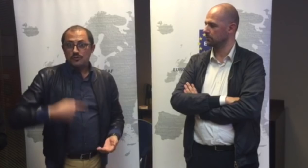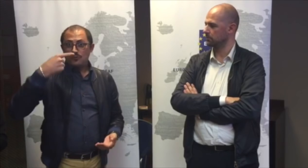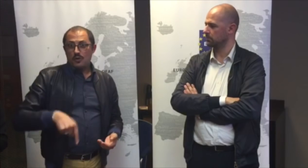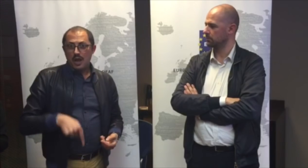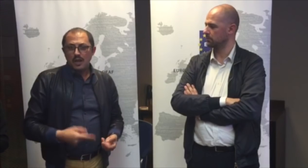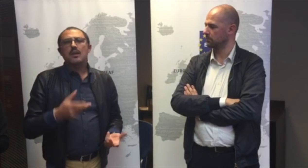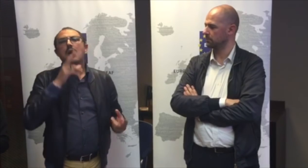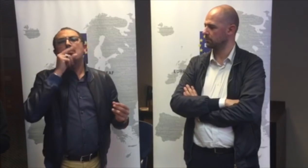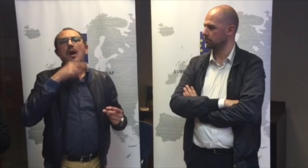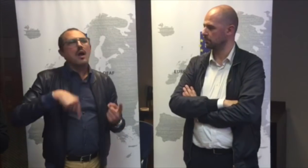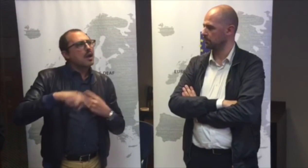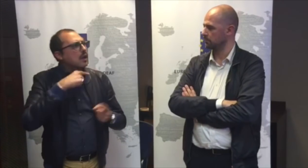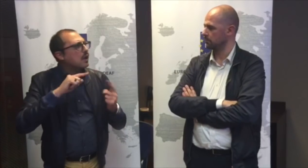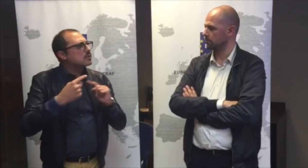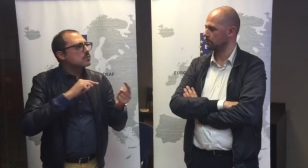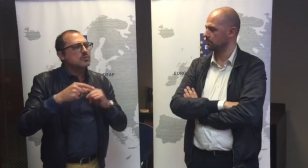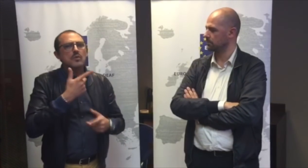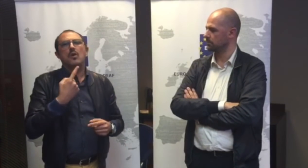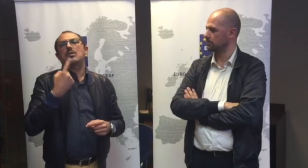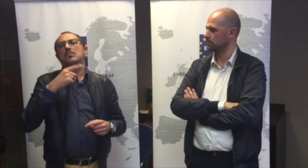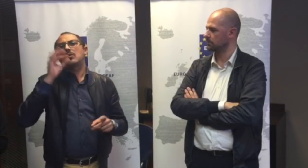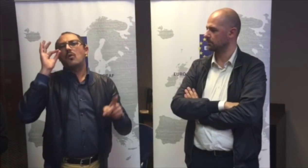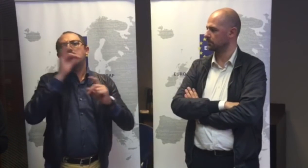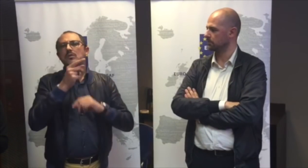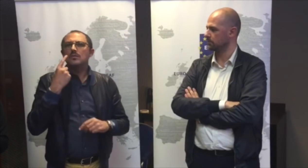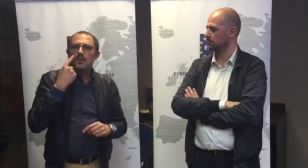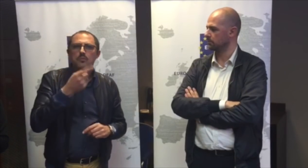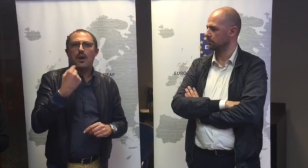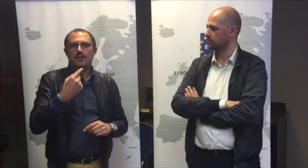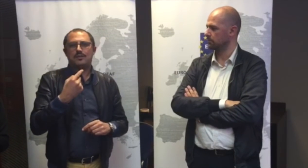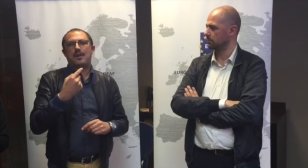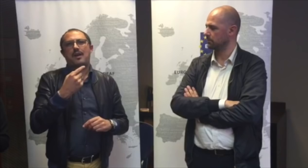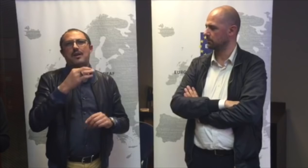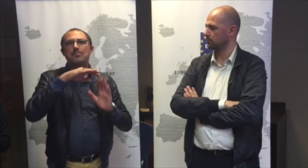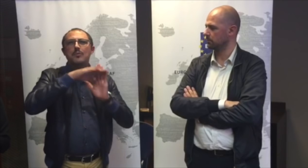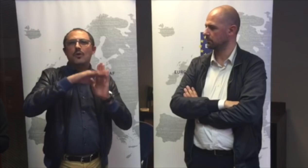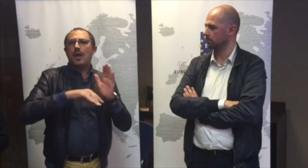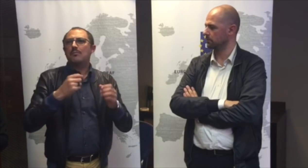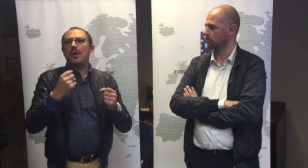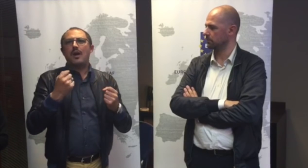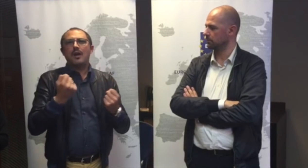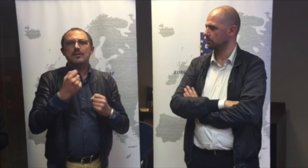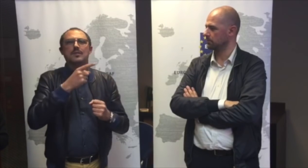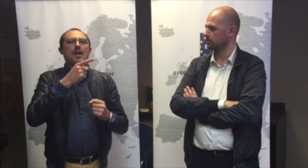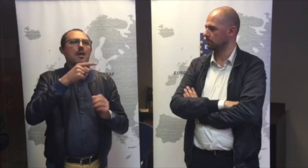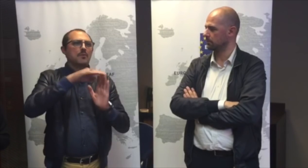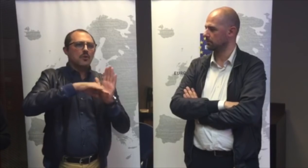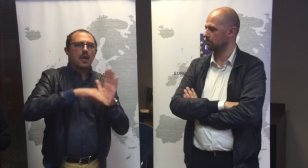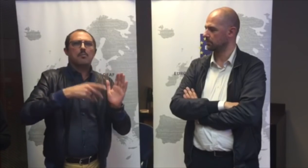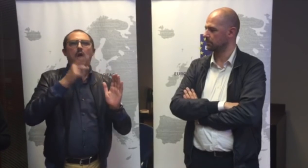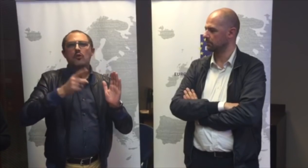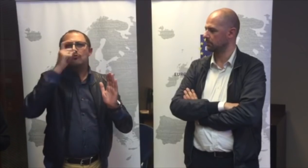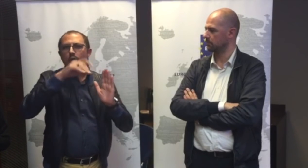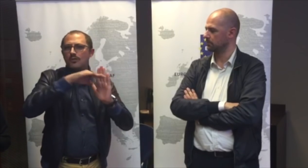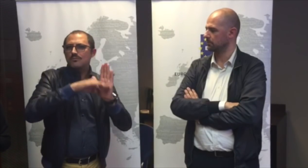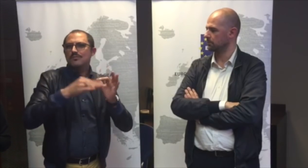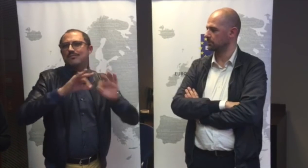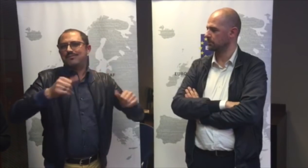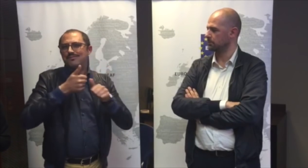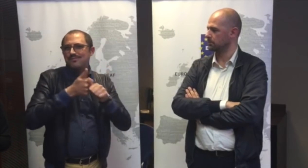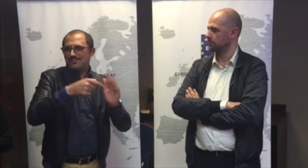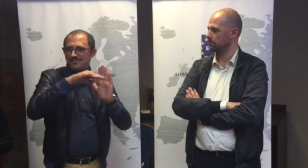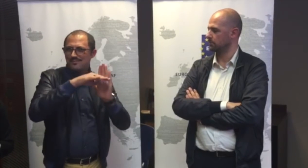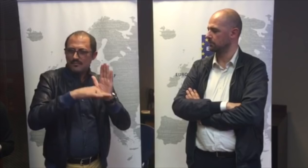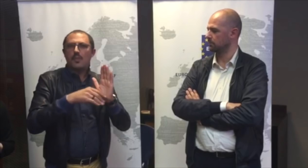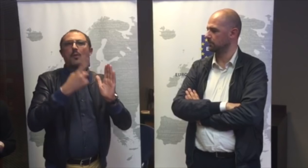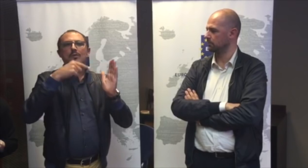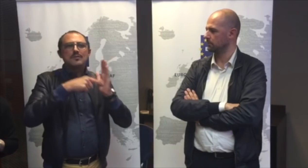La giornata di oggi abbiamo lavorato seguendo il programma e le attività come ordine del giorno.